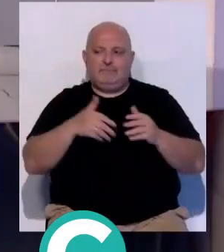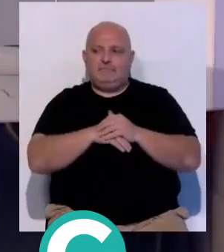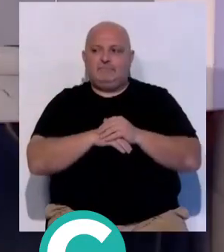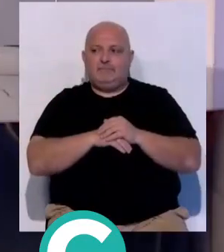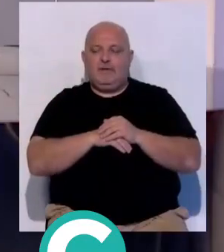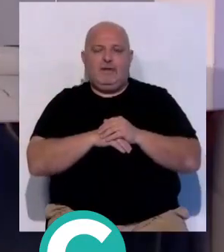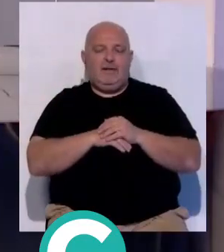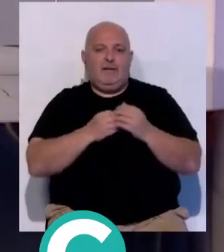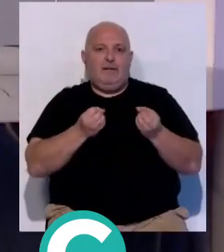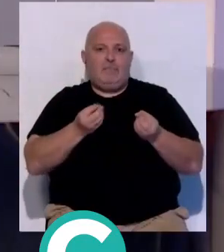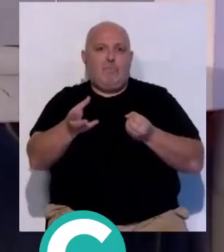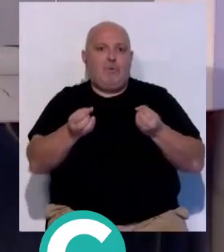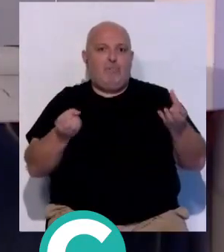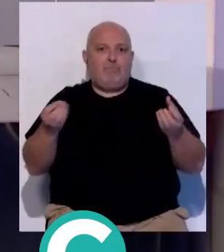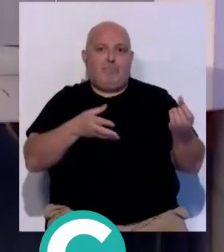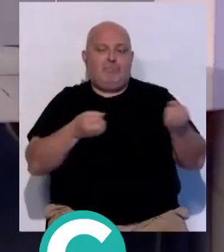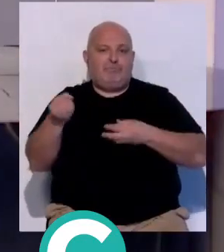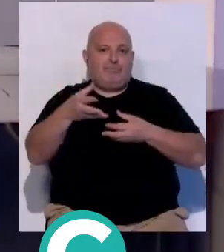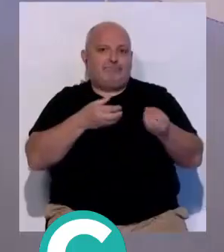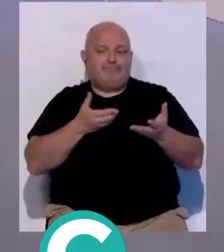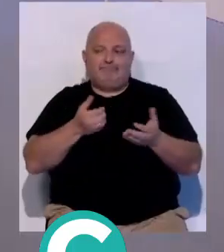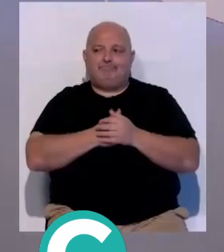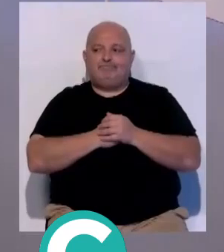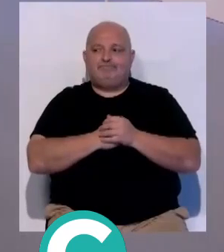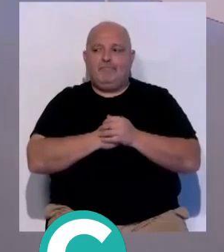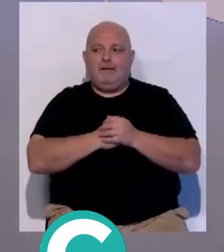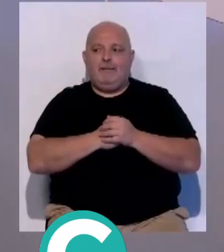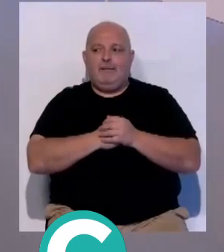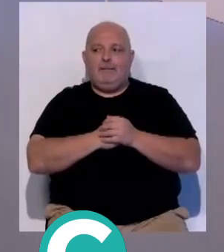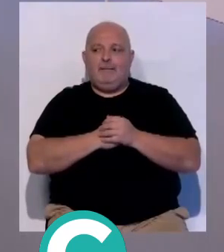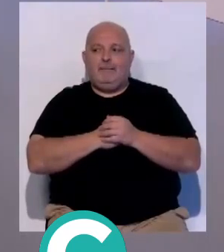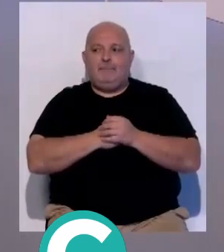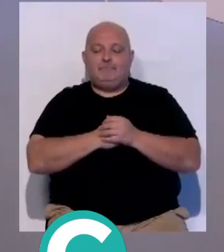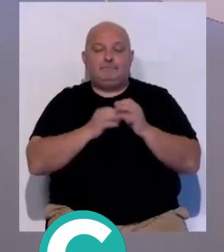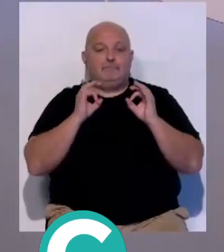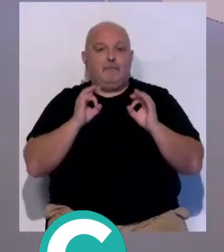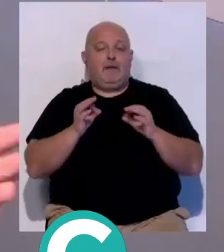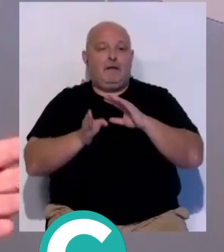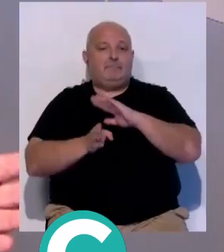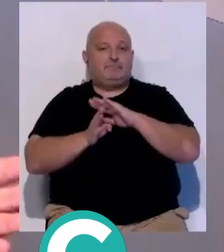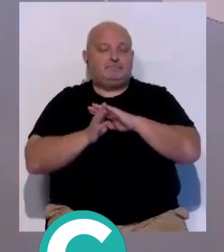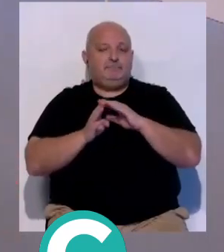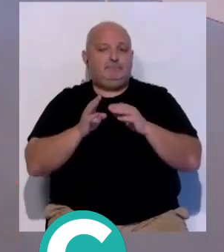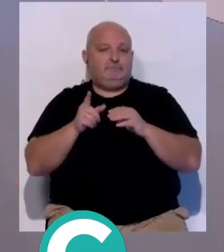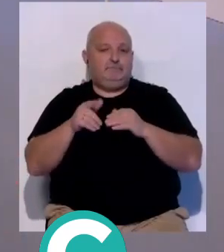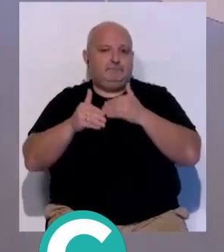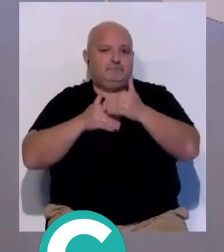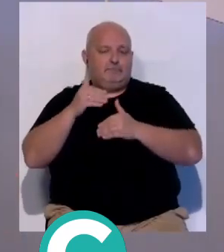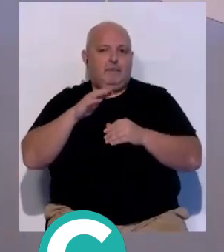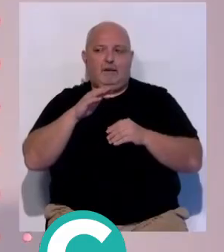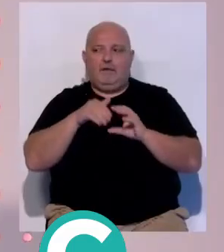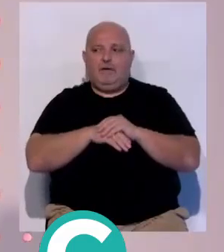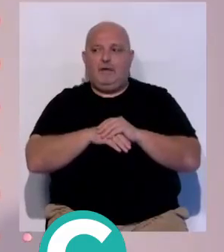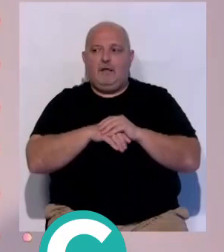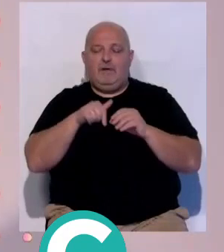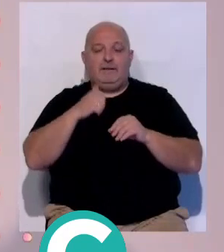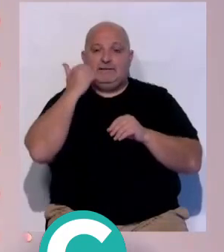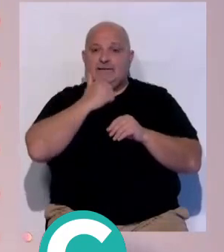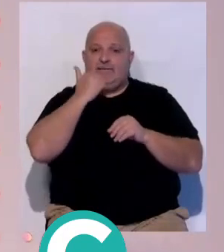las cosas que no pasan claro o sea que bueno esto sigue Nacho nos queda mañana sábado la